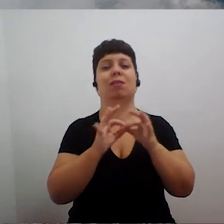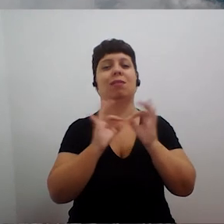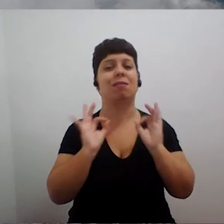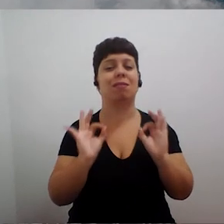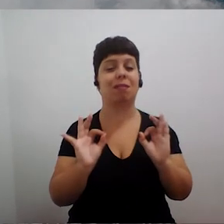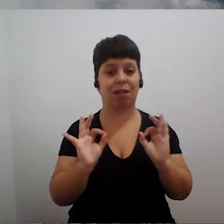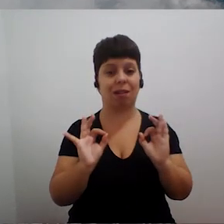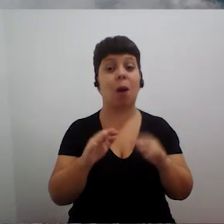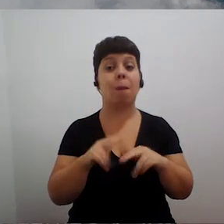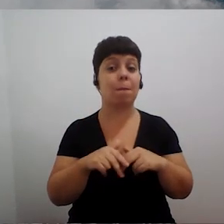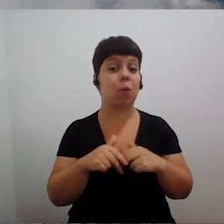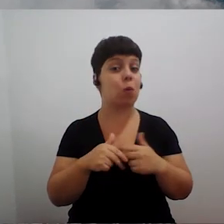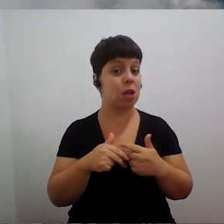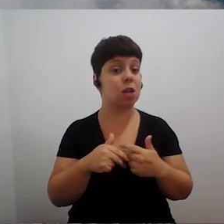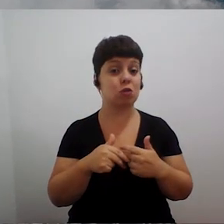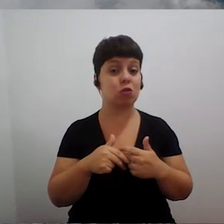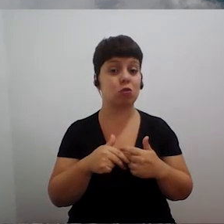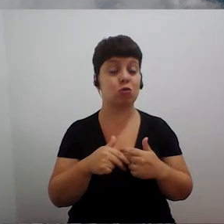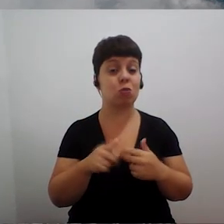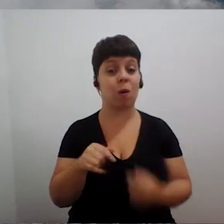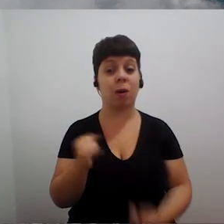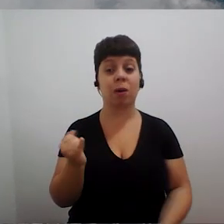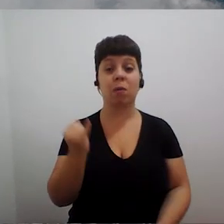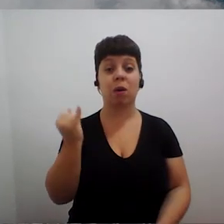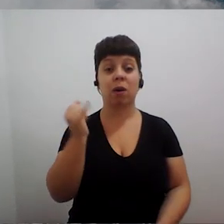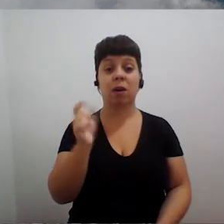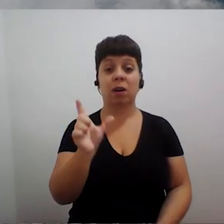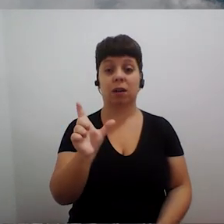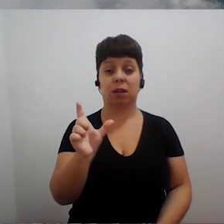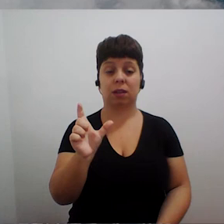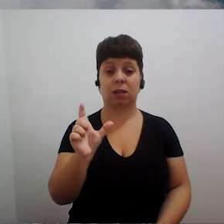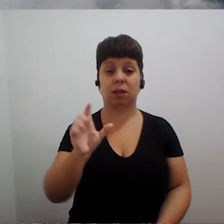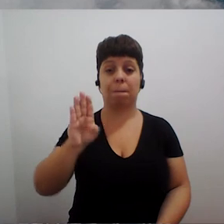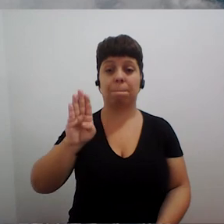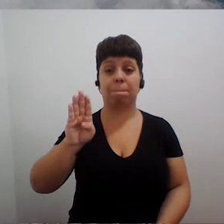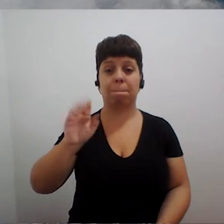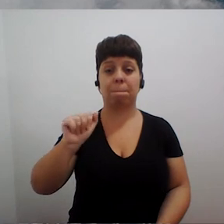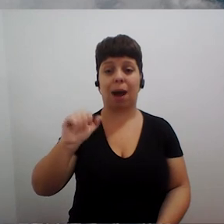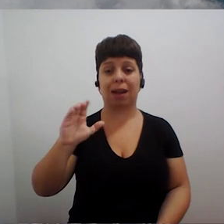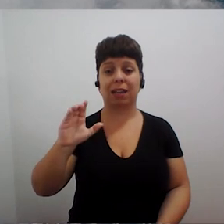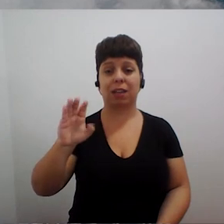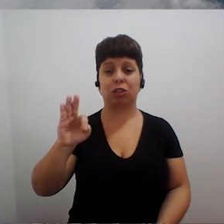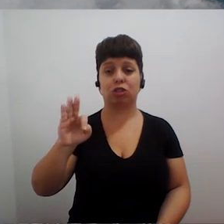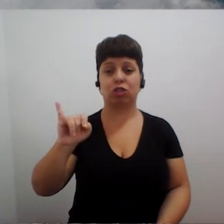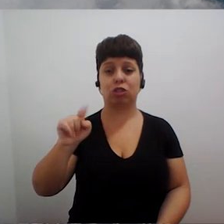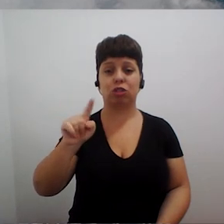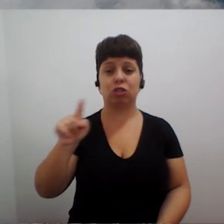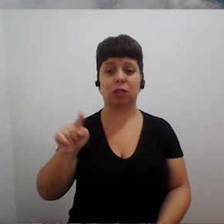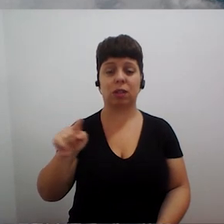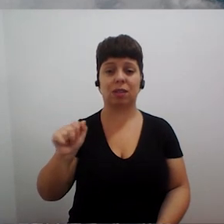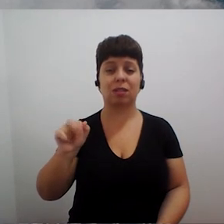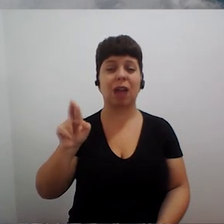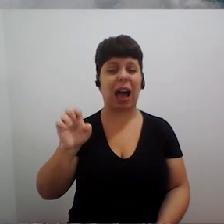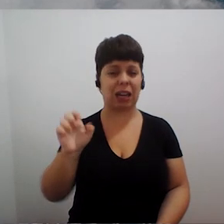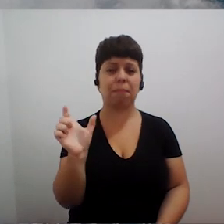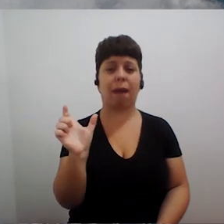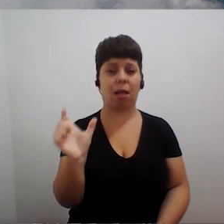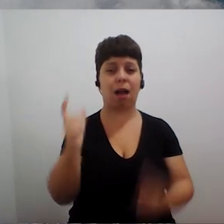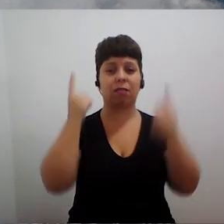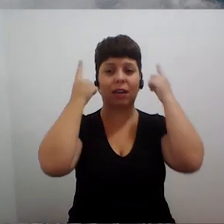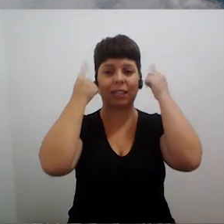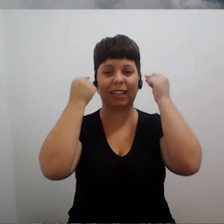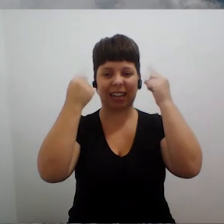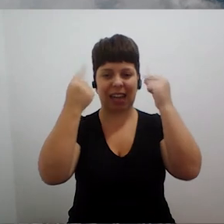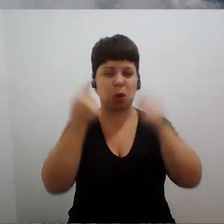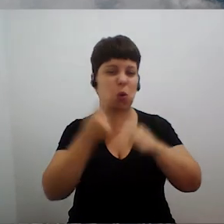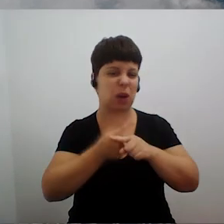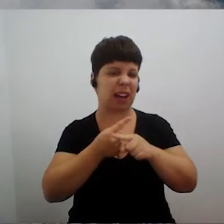Por isso é muito significativo o termo "baptizare", em grego de "batismós",